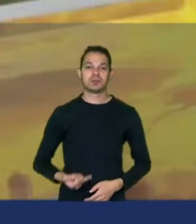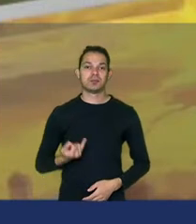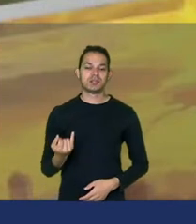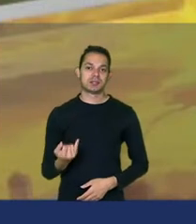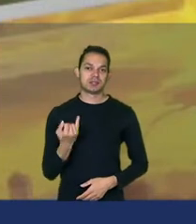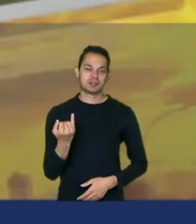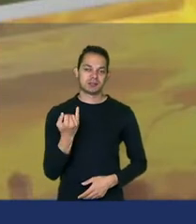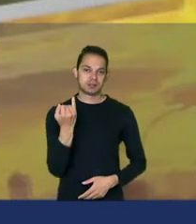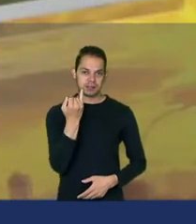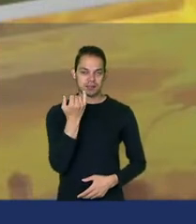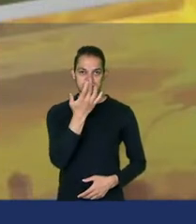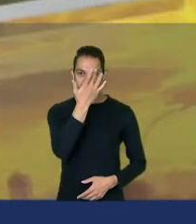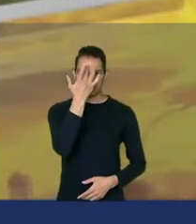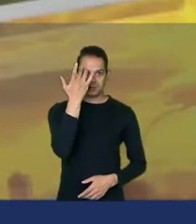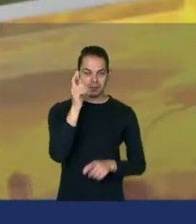IMPORTANTE DE QUEM TEM PREOCUPAÇÃO COM A